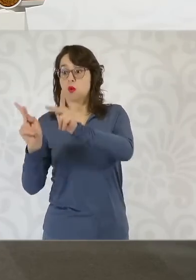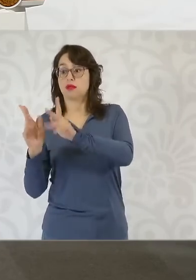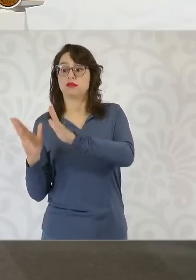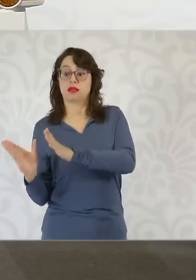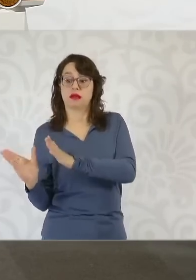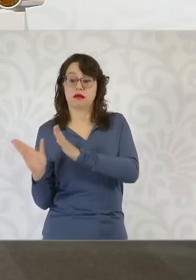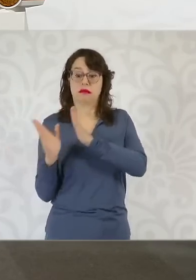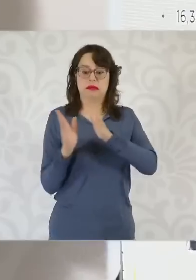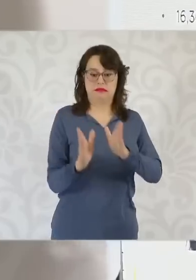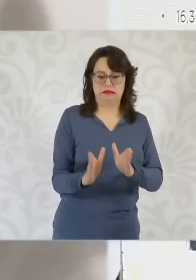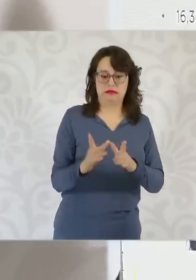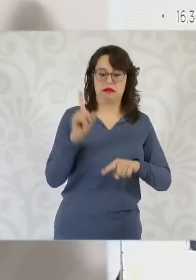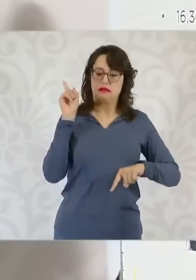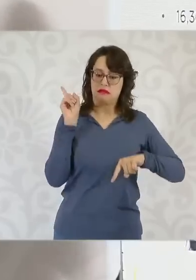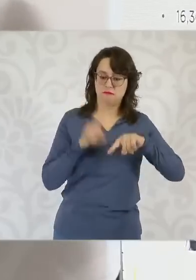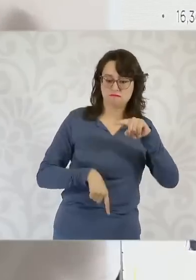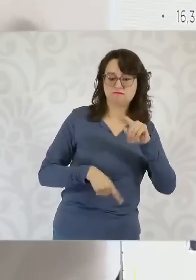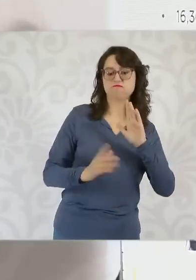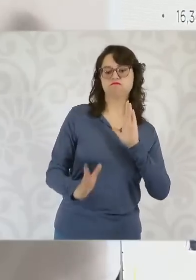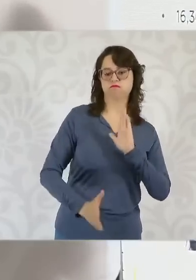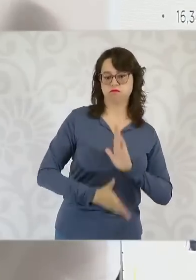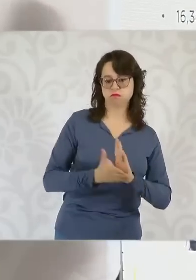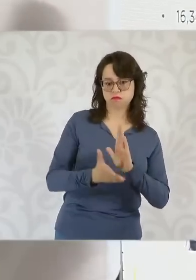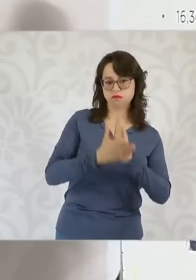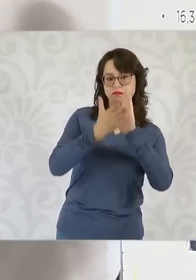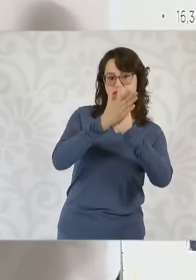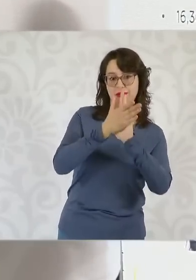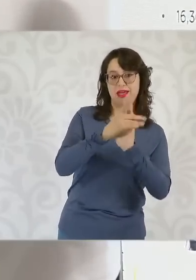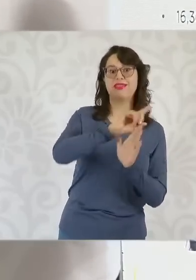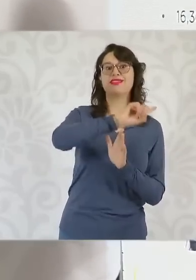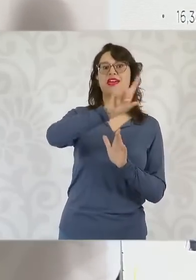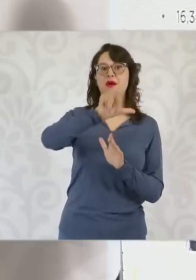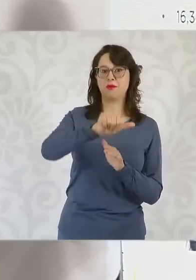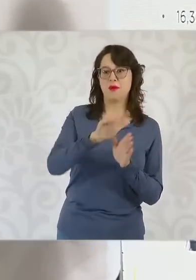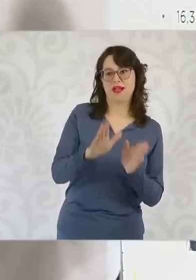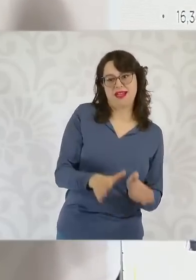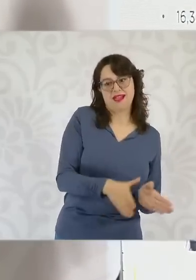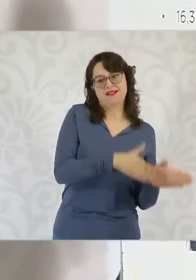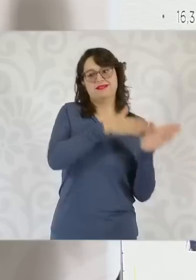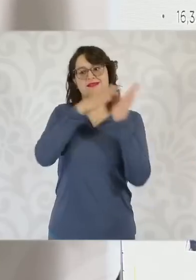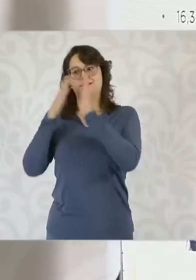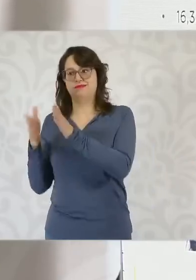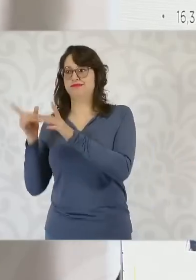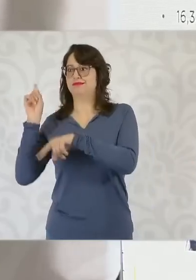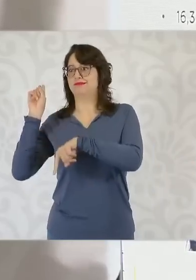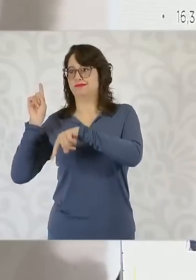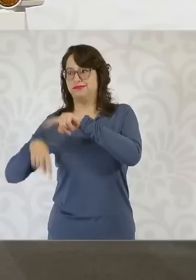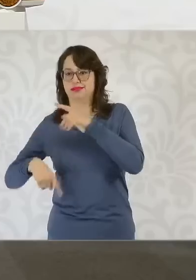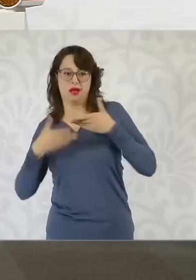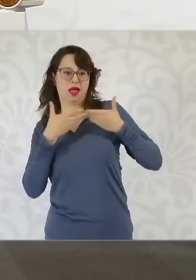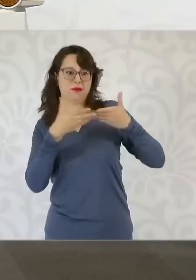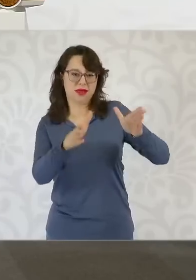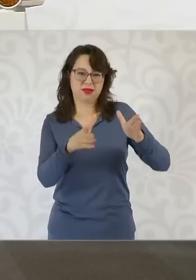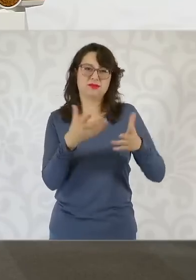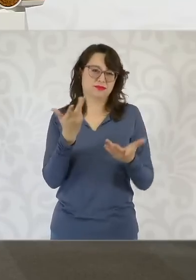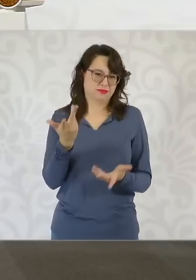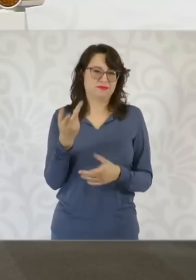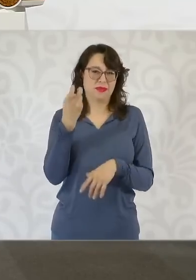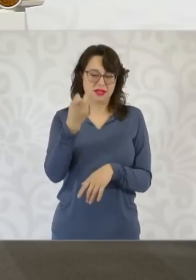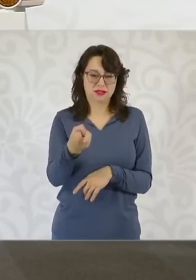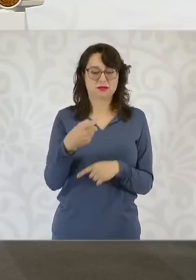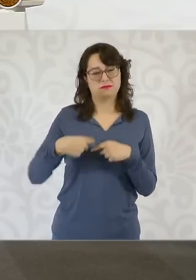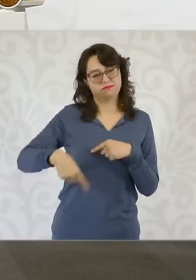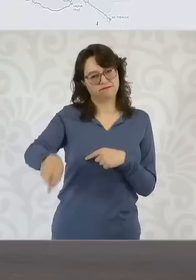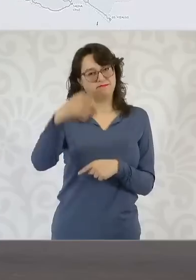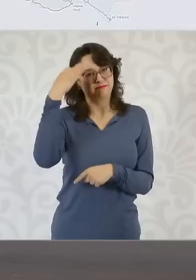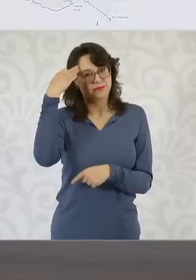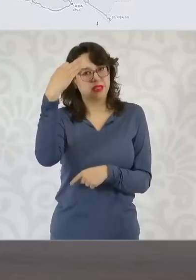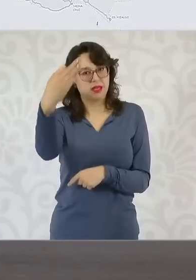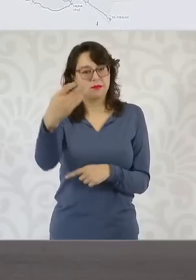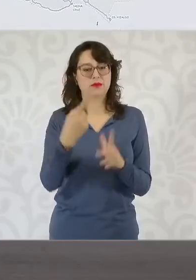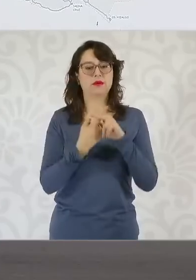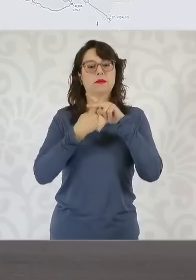cerrado reconstruirlo y después ya intervenir el segundo puente aquí iniciamos en mayo de 2025 la